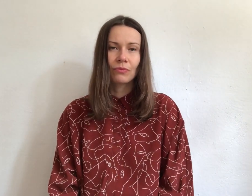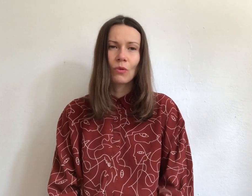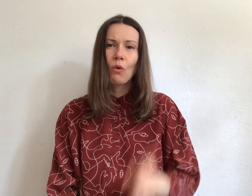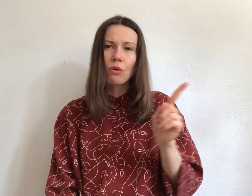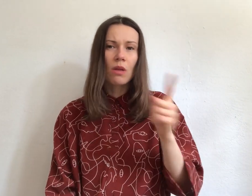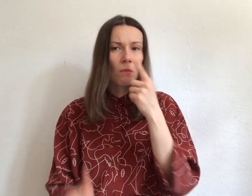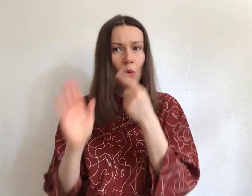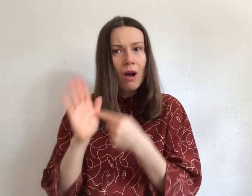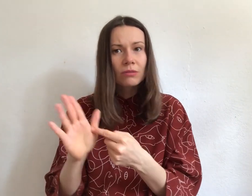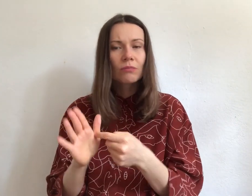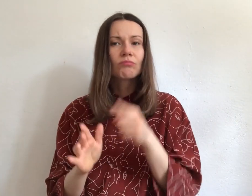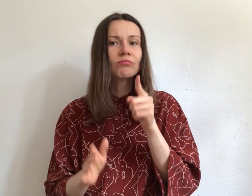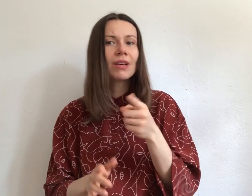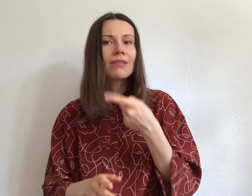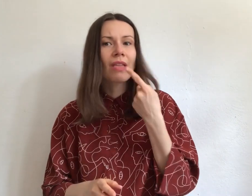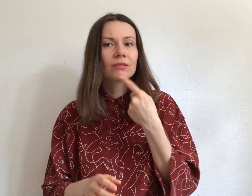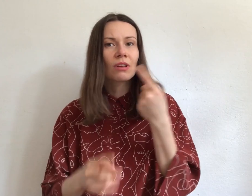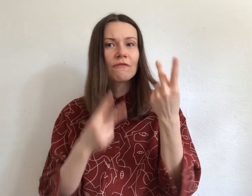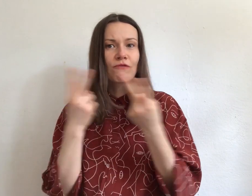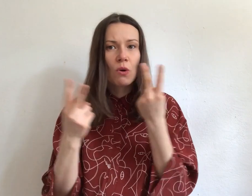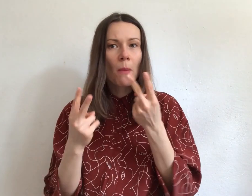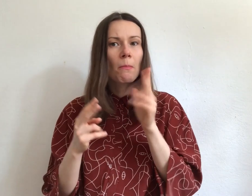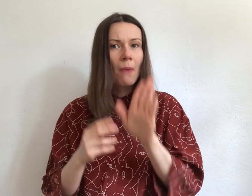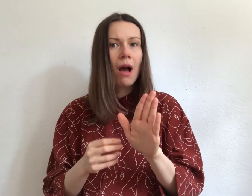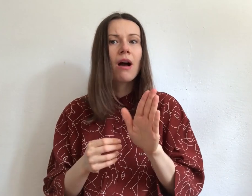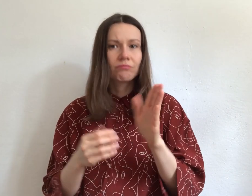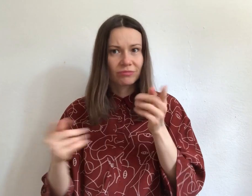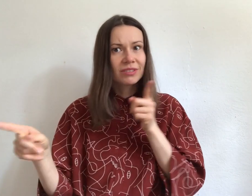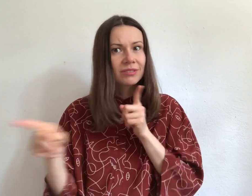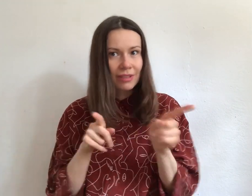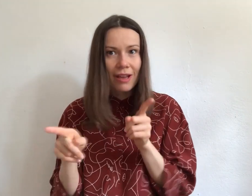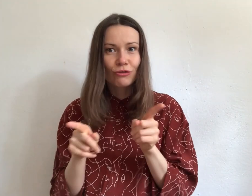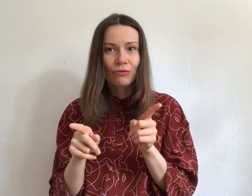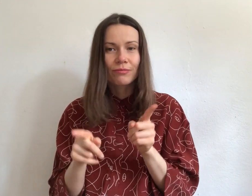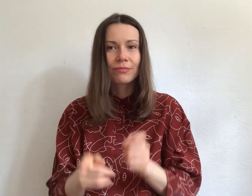pokazywał, że język wizualny ma znaczenie